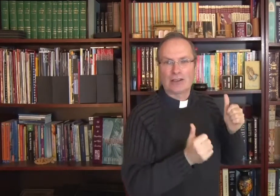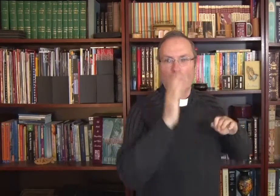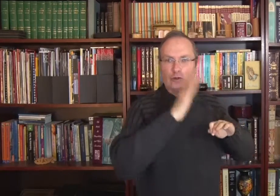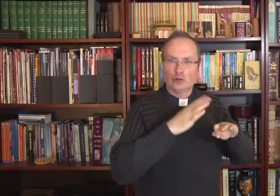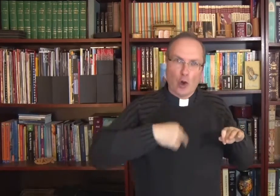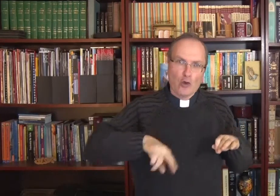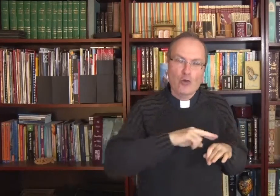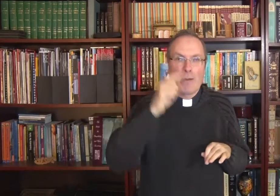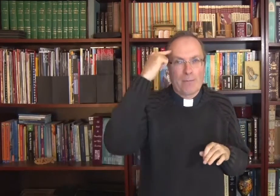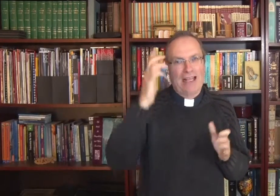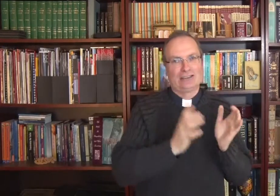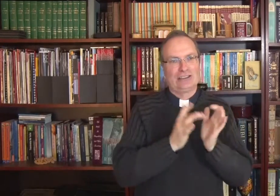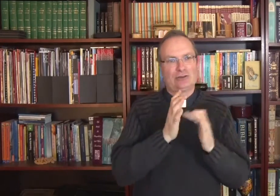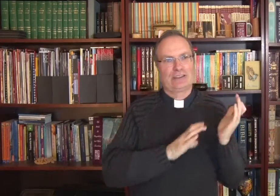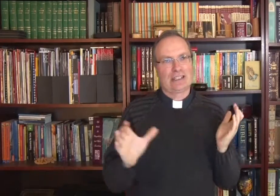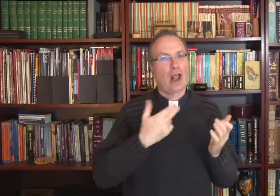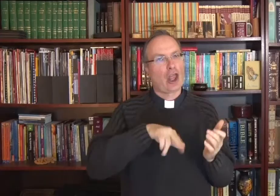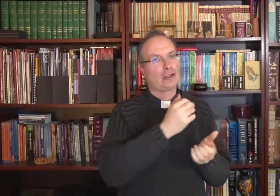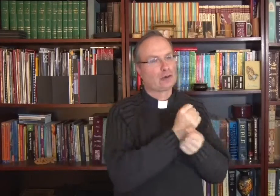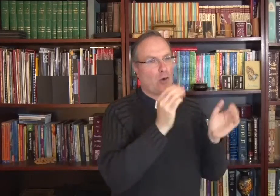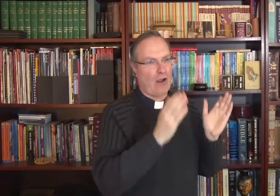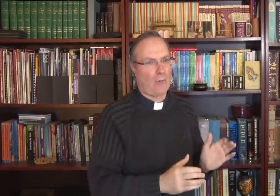sur nous par Jésus-Christ notre Sauveur.